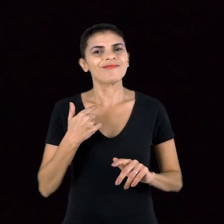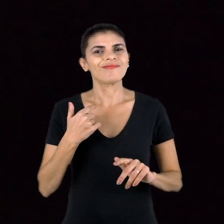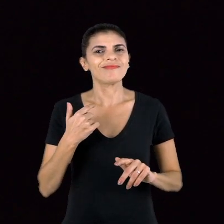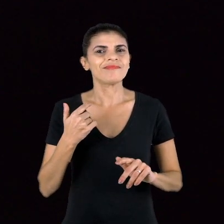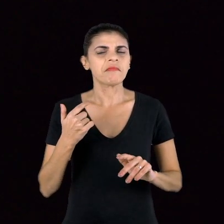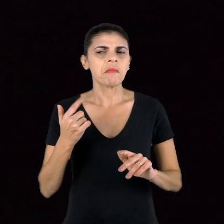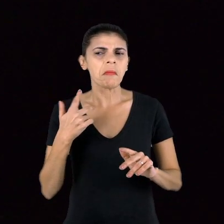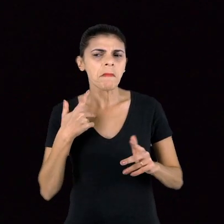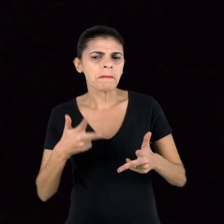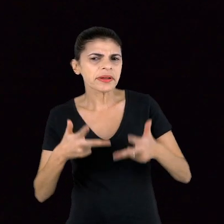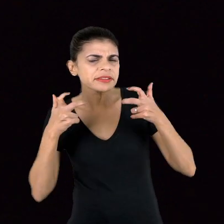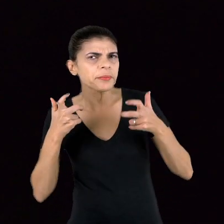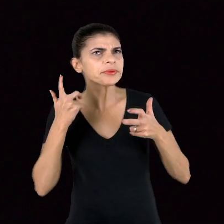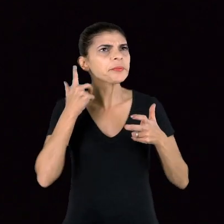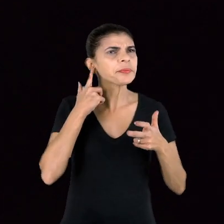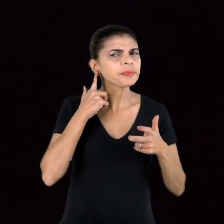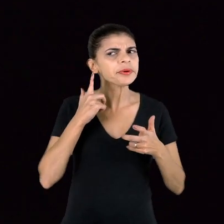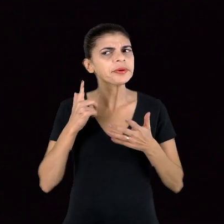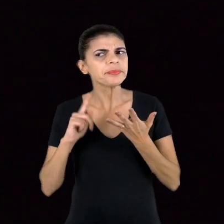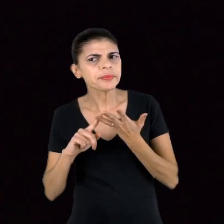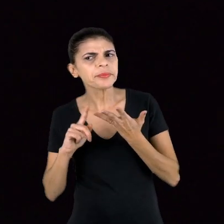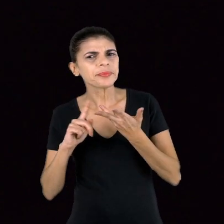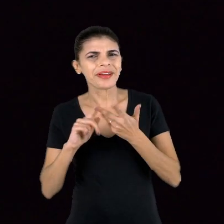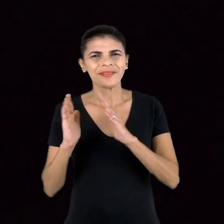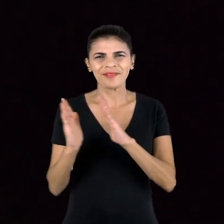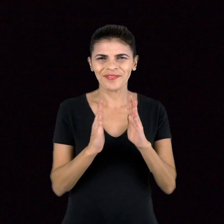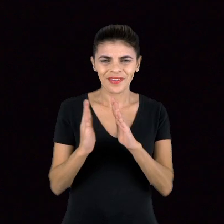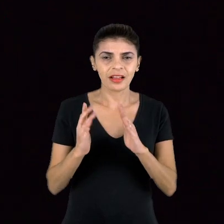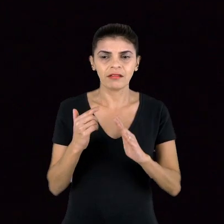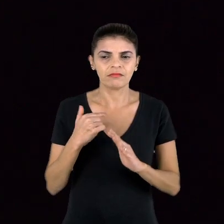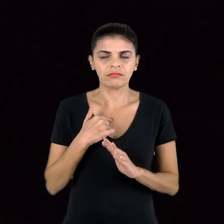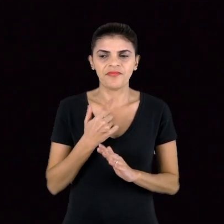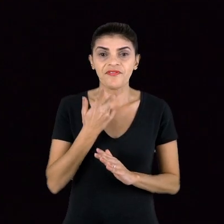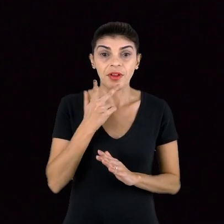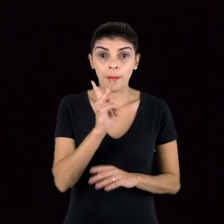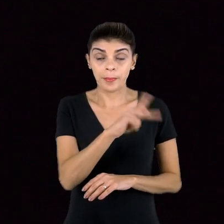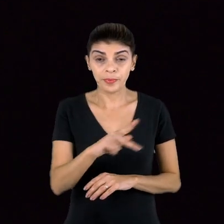dessas coisas todas, porque eu não podia falar! E o professor falava: "Vem fazer as provas."